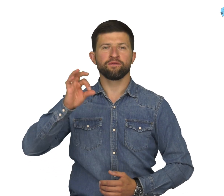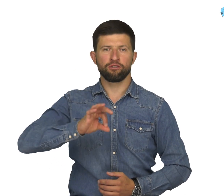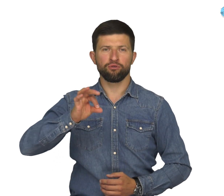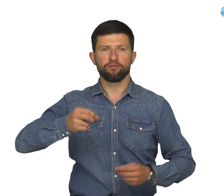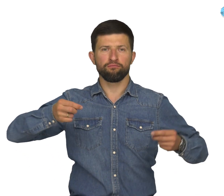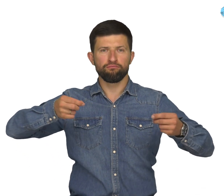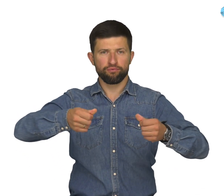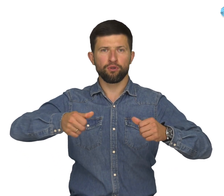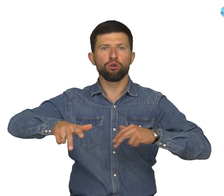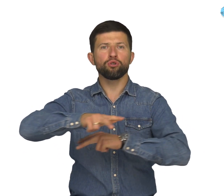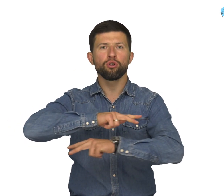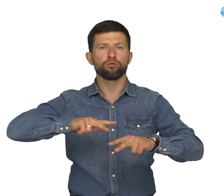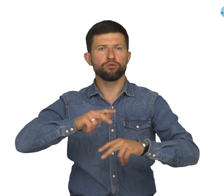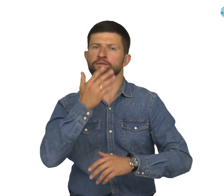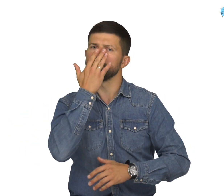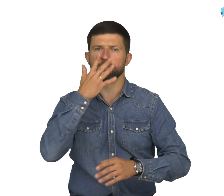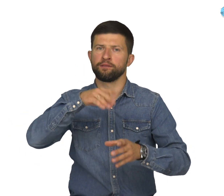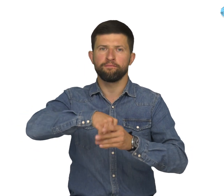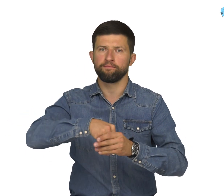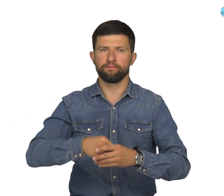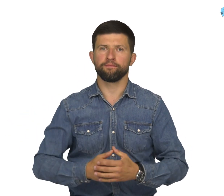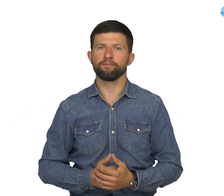Świadczeniami rodzinnymi są: